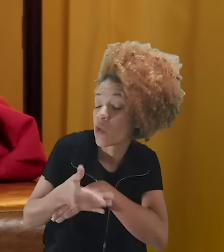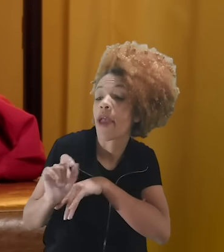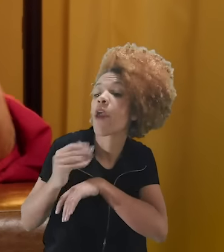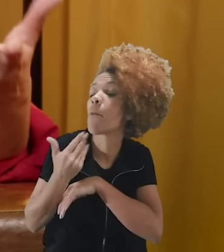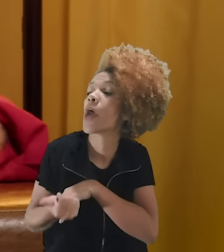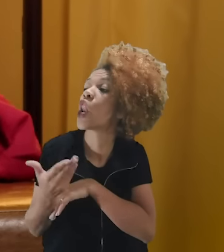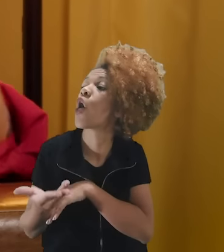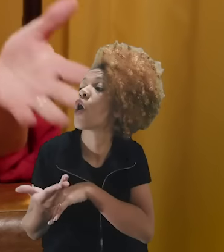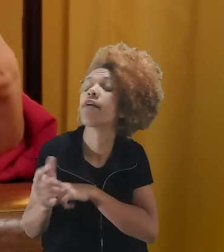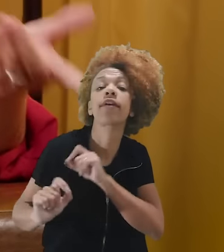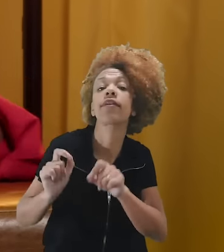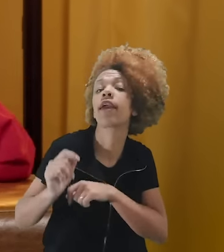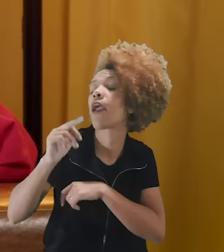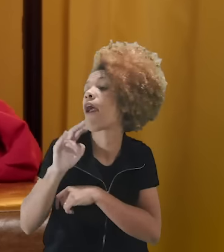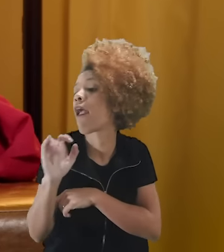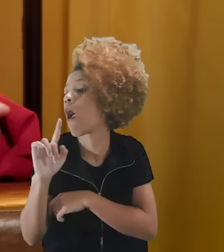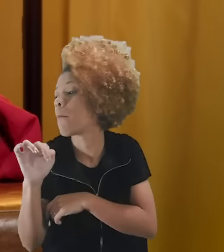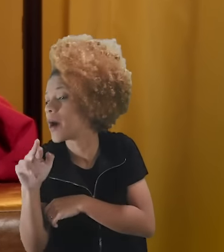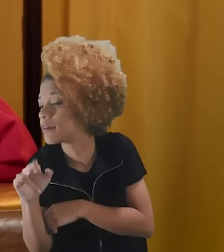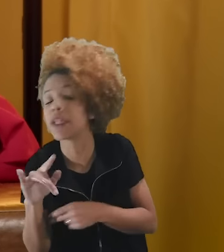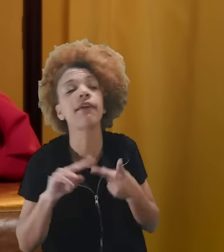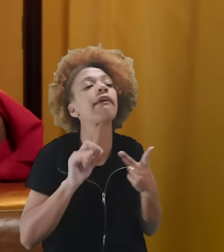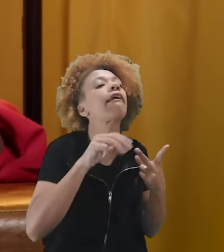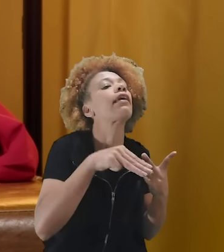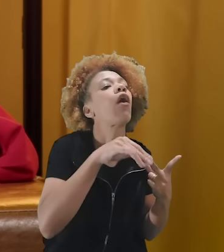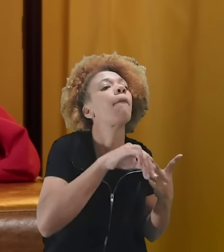quem é o melhor time igual você falou quem que é o Real Madrid Quem que é o Messi quem que é Enfim